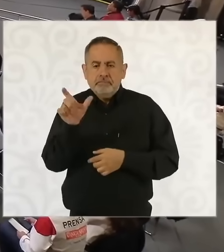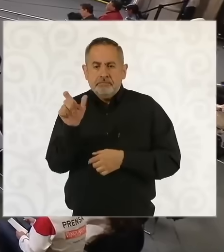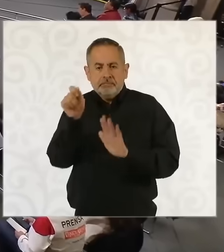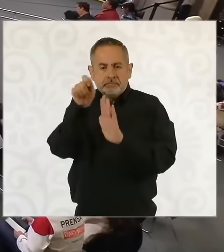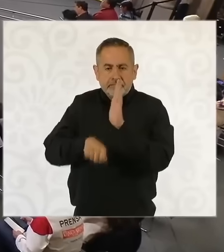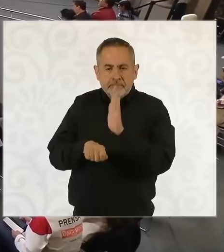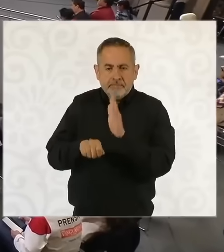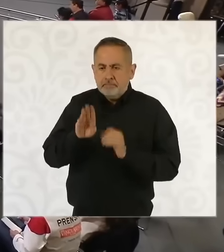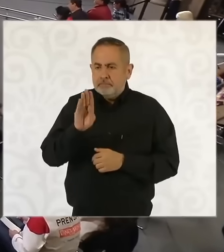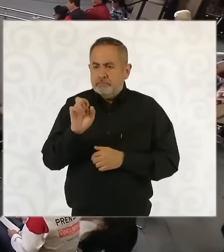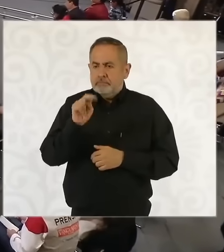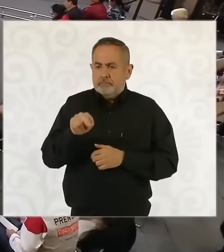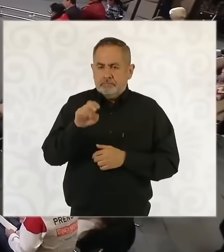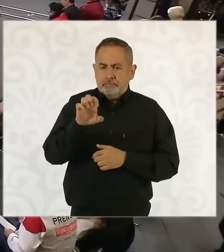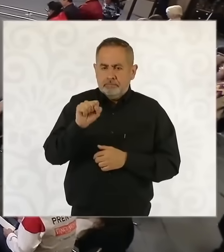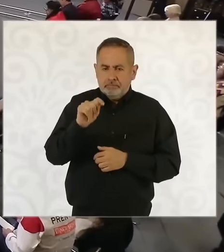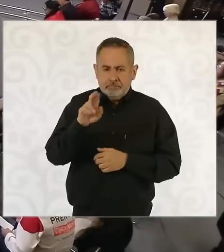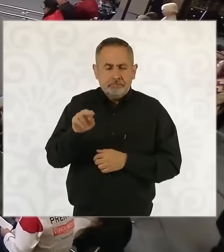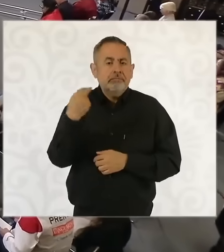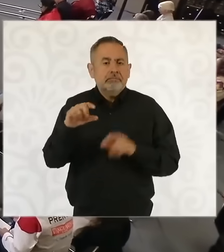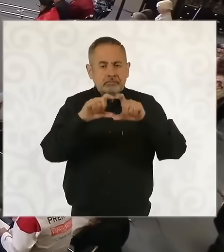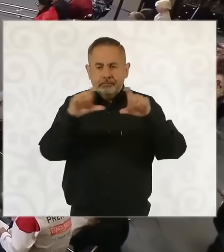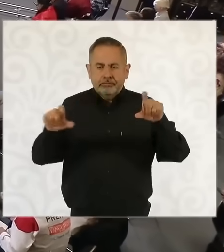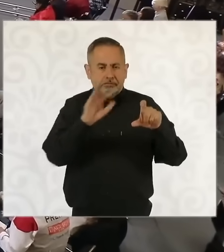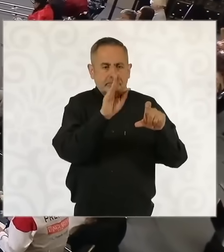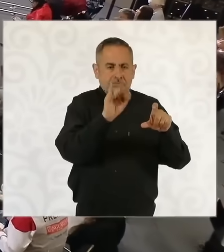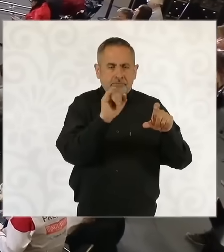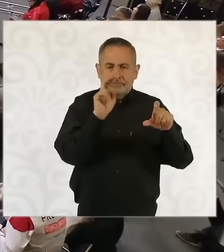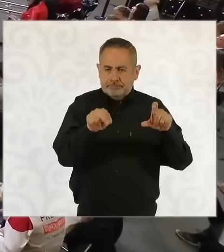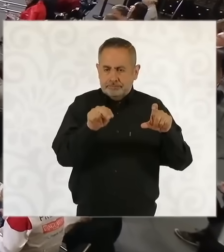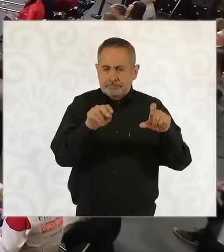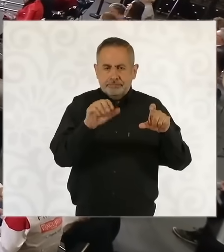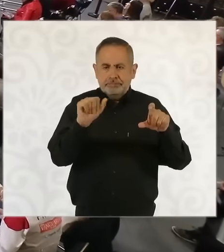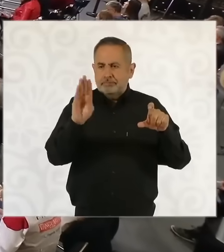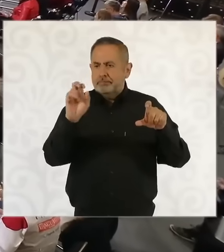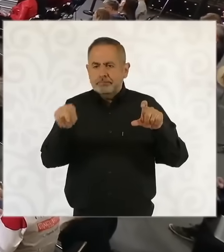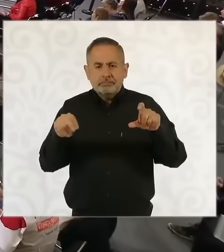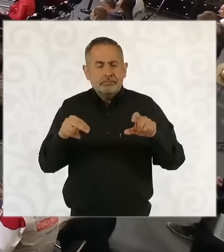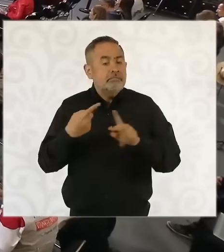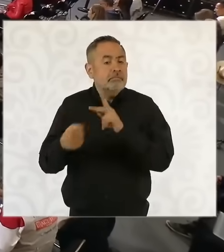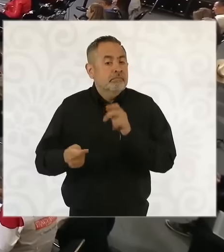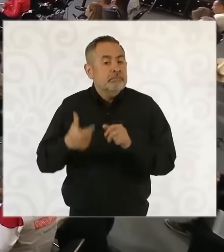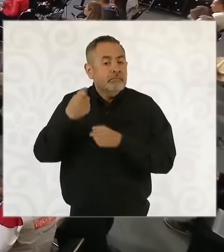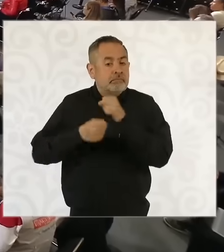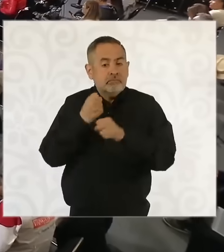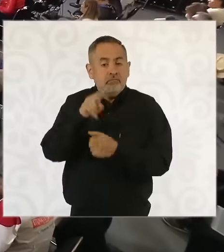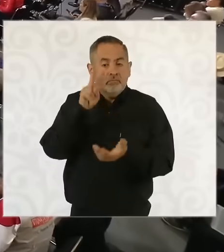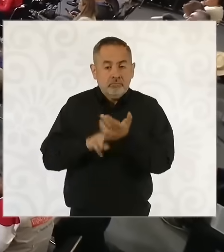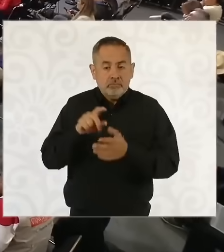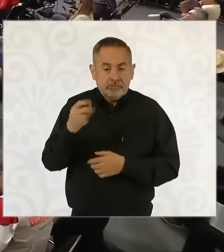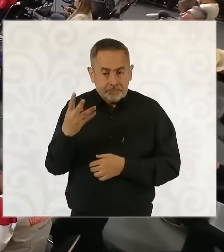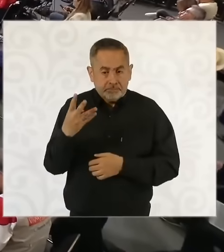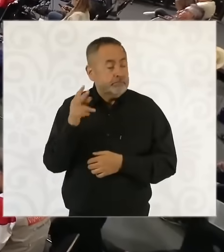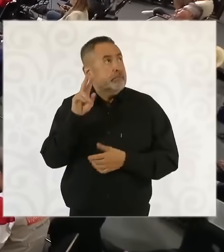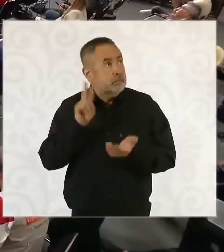se llama Vinafién Fina Finabén perdón Finabi que aparece en 2022 que eh pues arranca en el sexenio